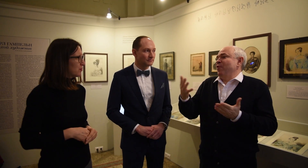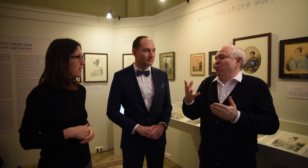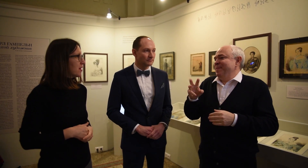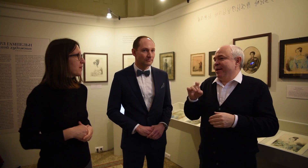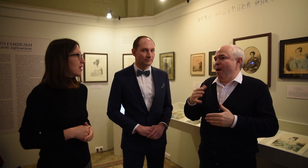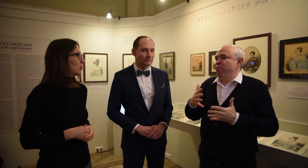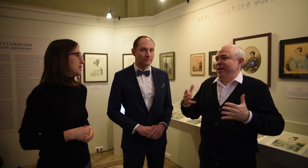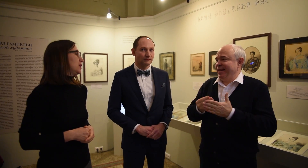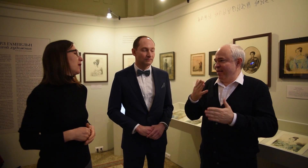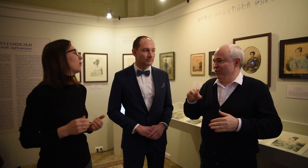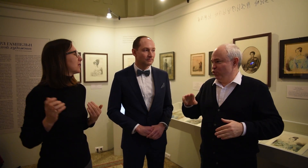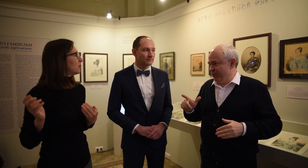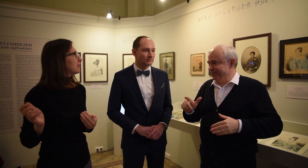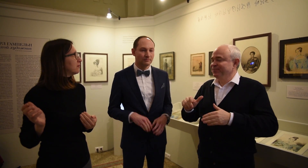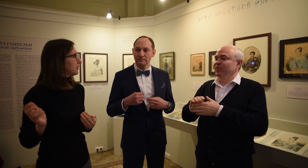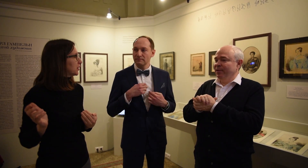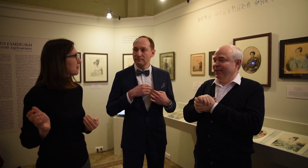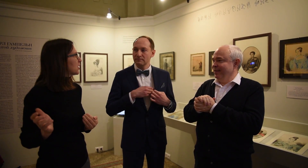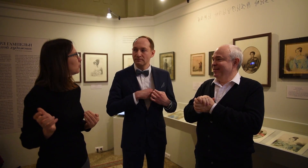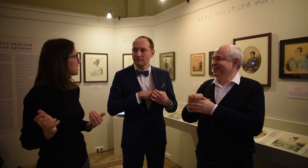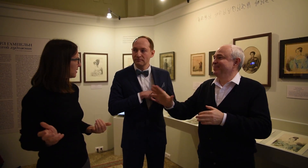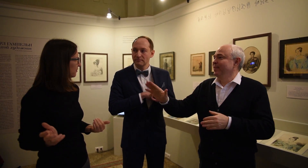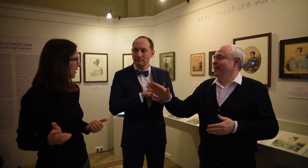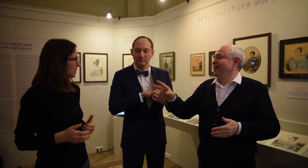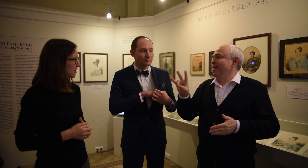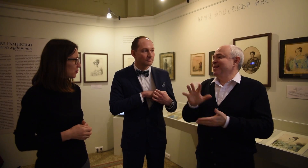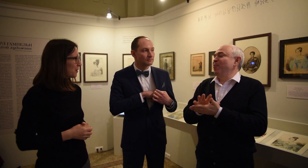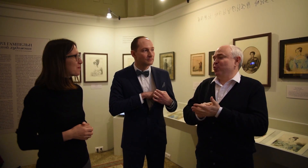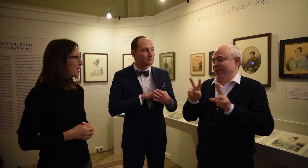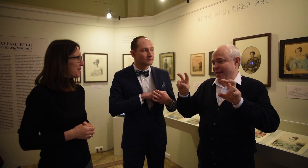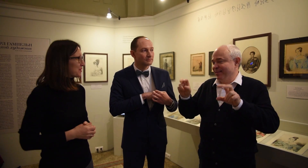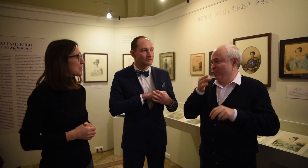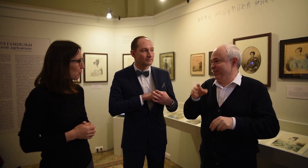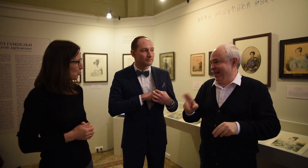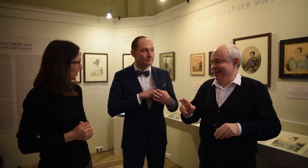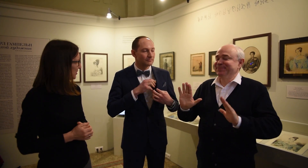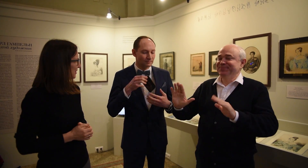Значит здесь - более ценный вариант, «не испорченный», так сказать.